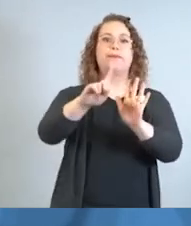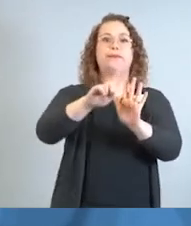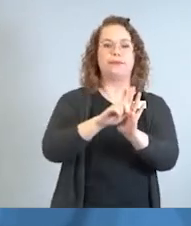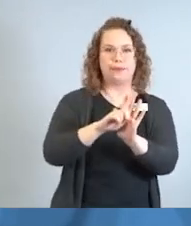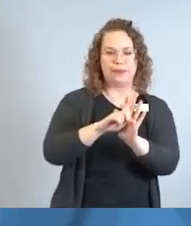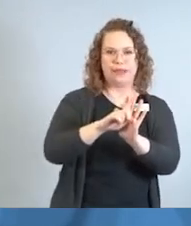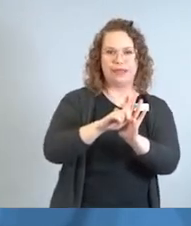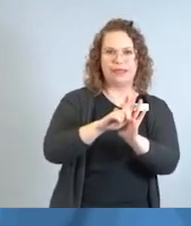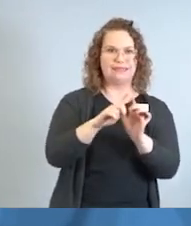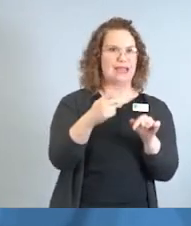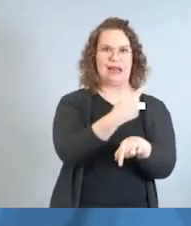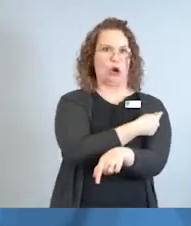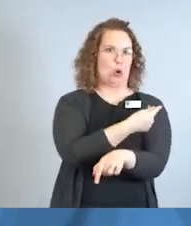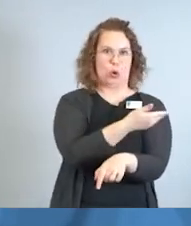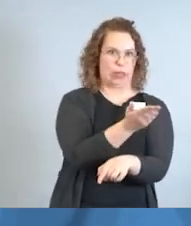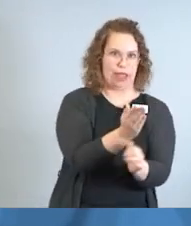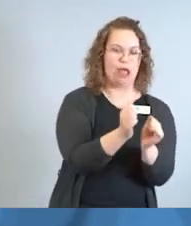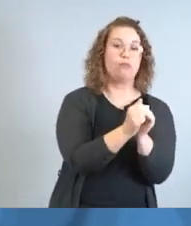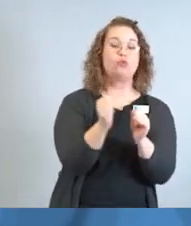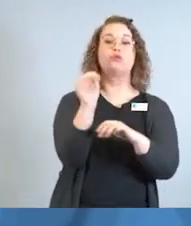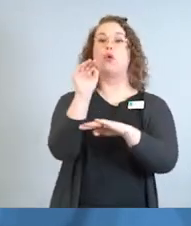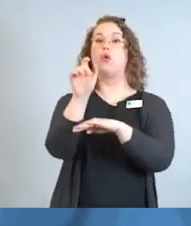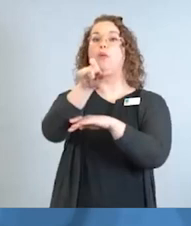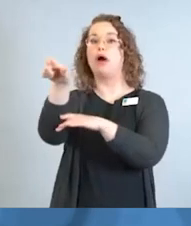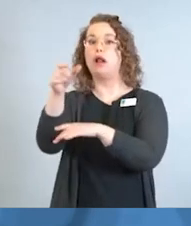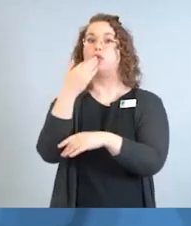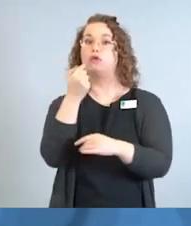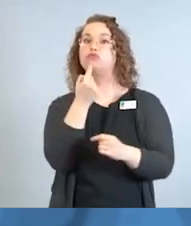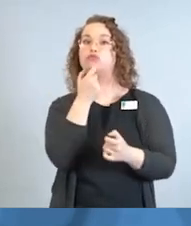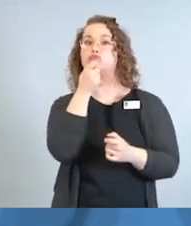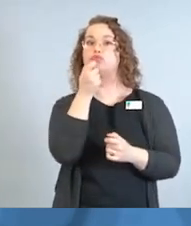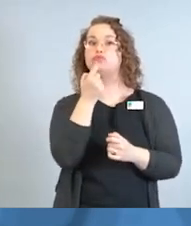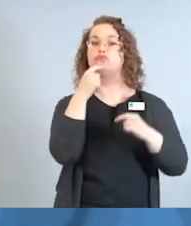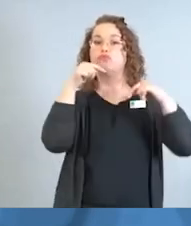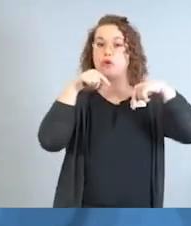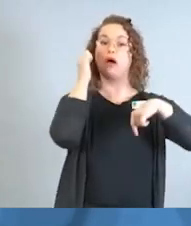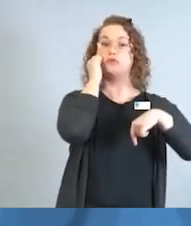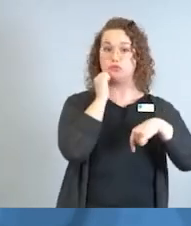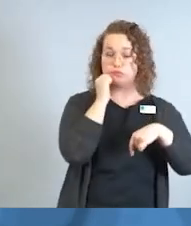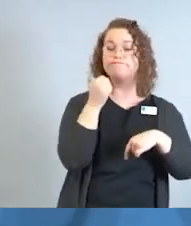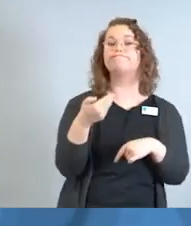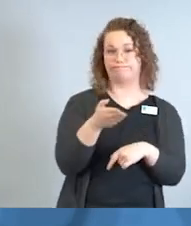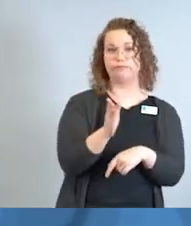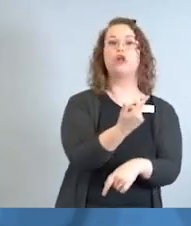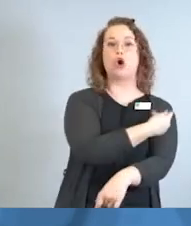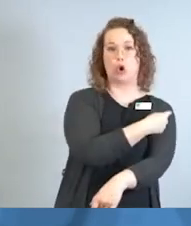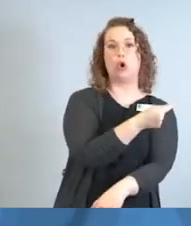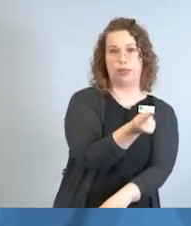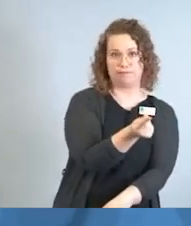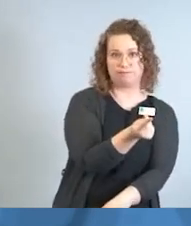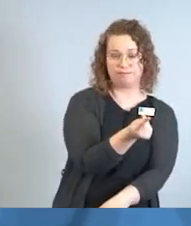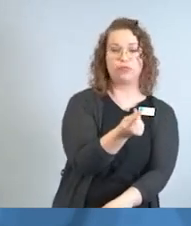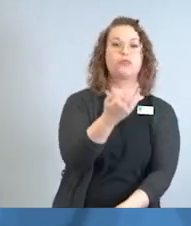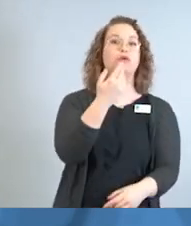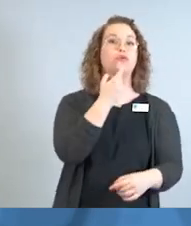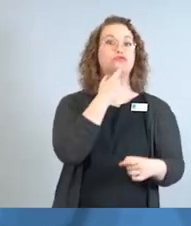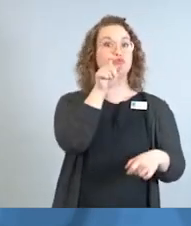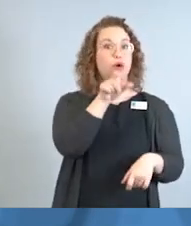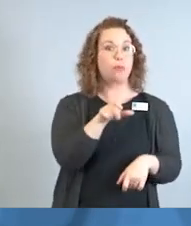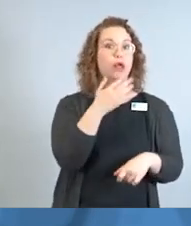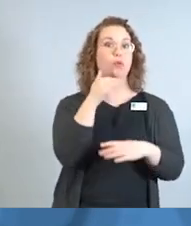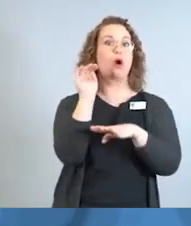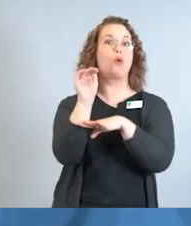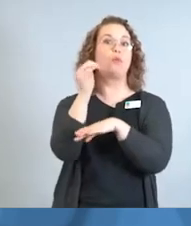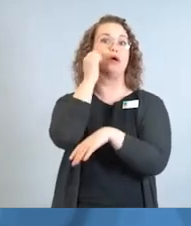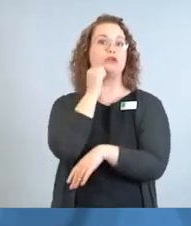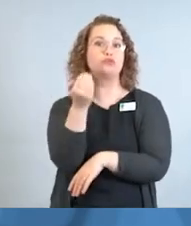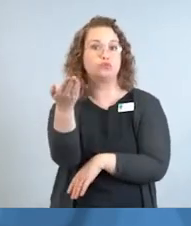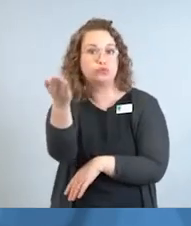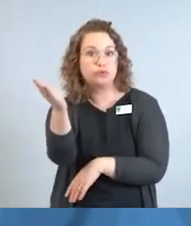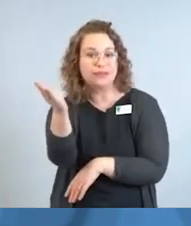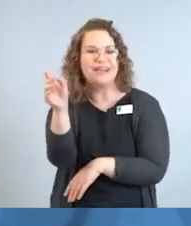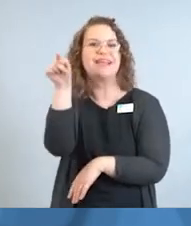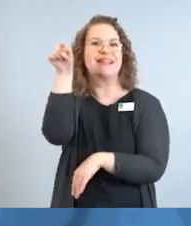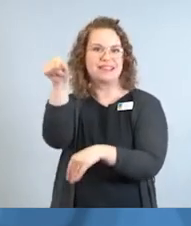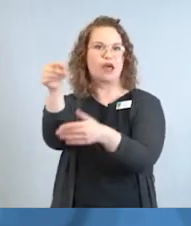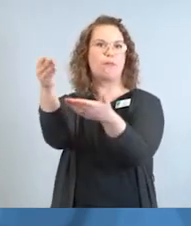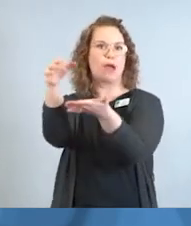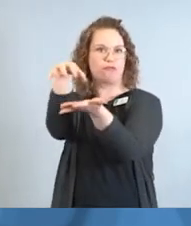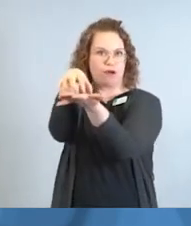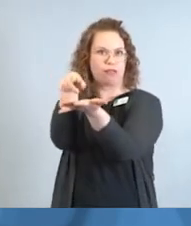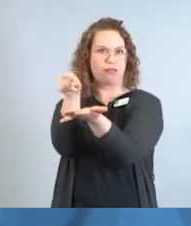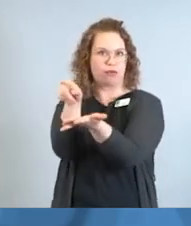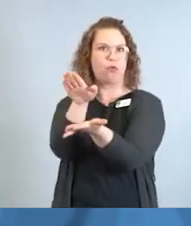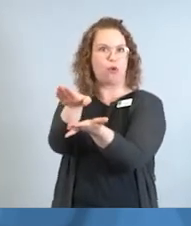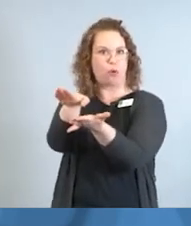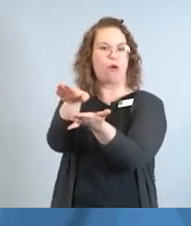Ulkomailla asuvat suomalaiset saavat rokotteen asuinmaassaan. Suomessa käydessään he voivat saada rokotteen.